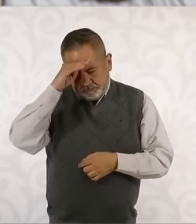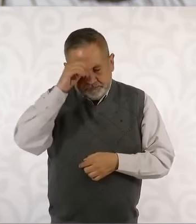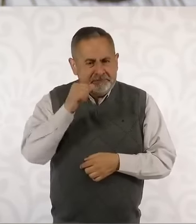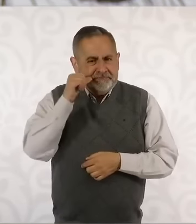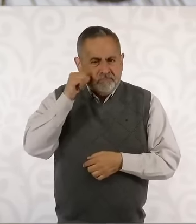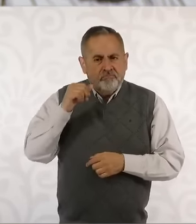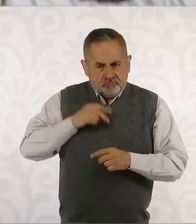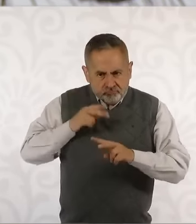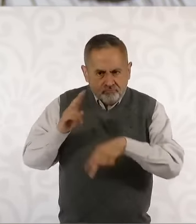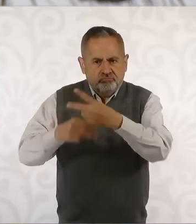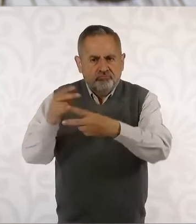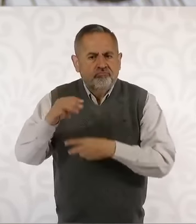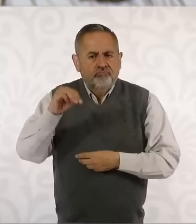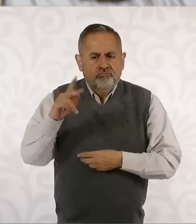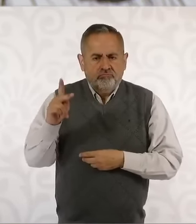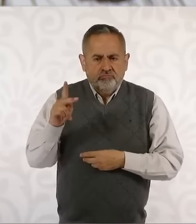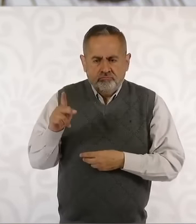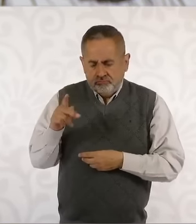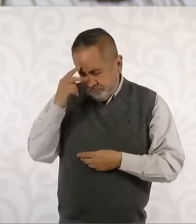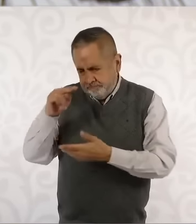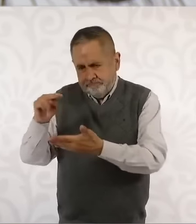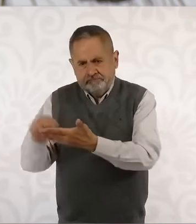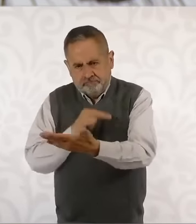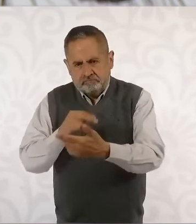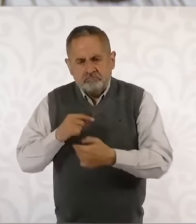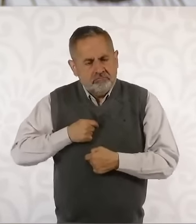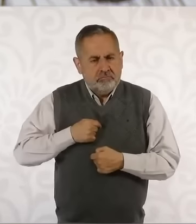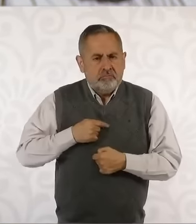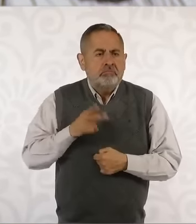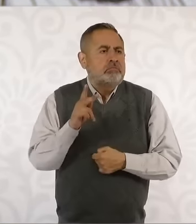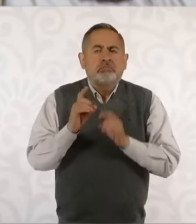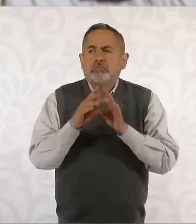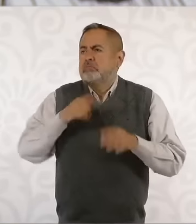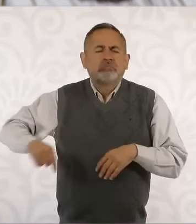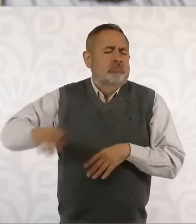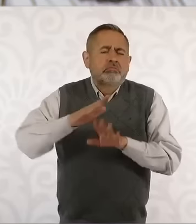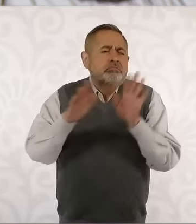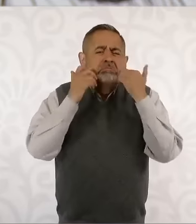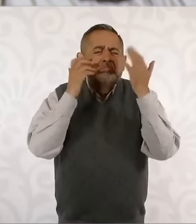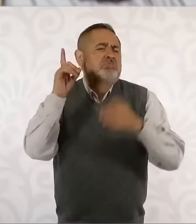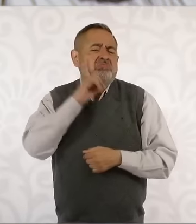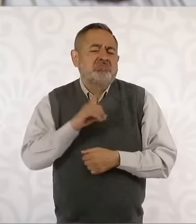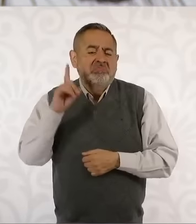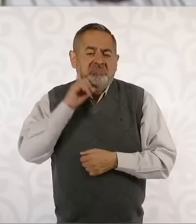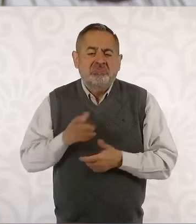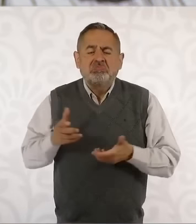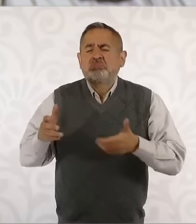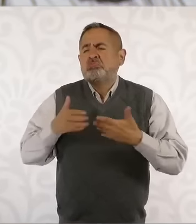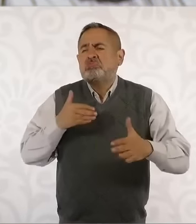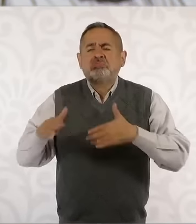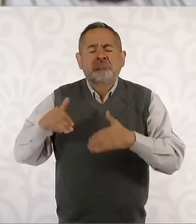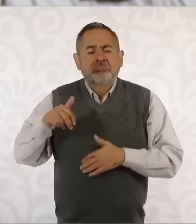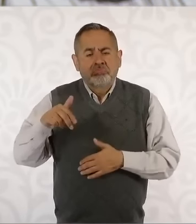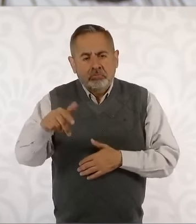firmar. Pero cuando te ocurre eso en la calle como mujer, eh, ¿qué pasa? Tienes que ir al Ministerio